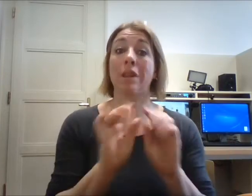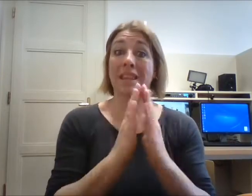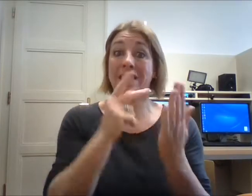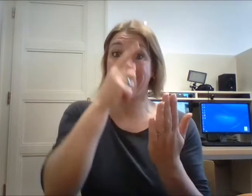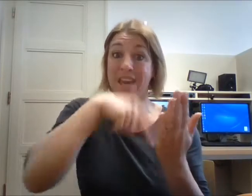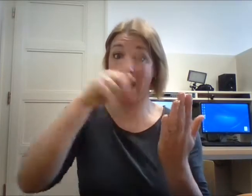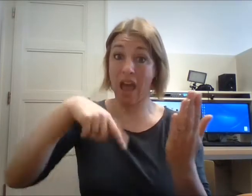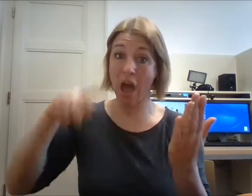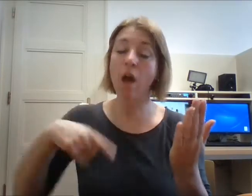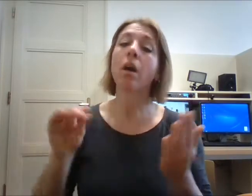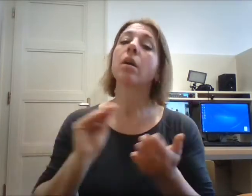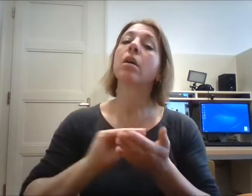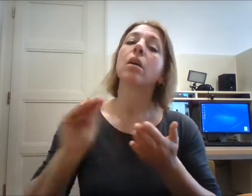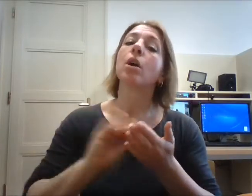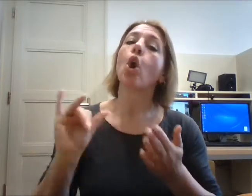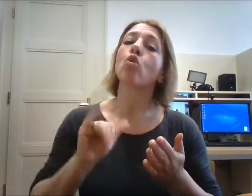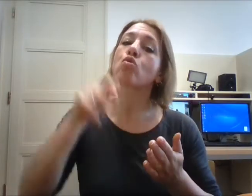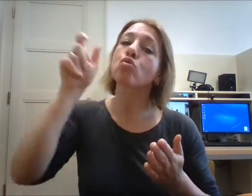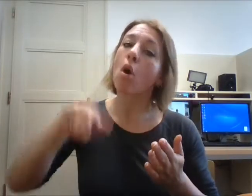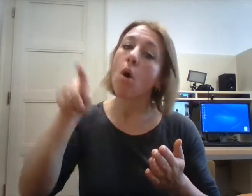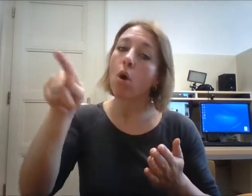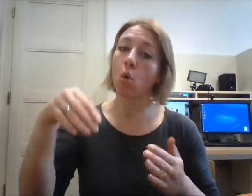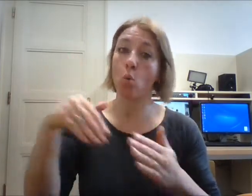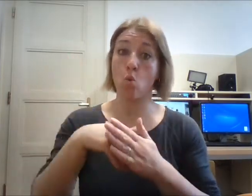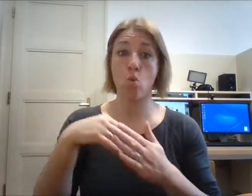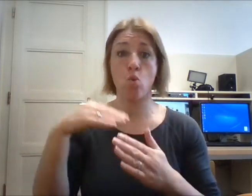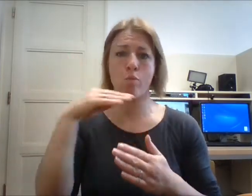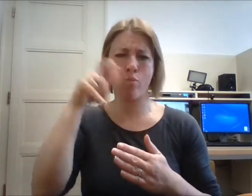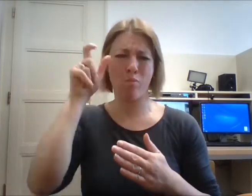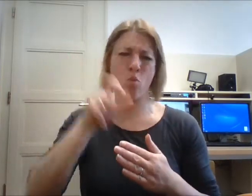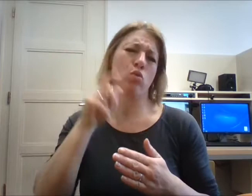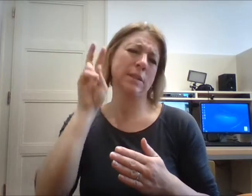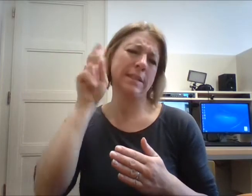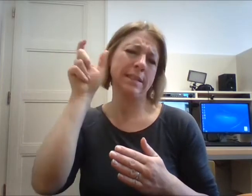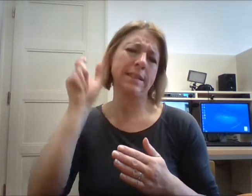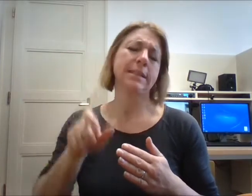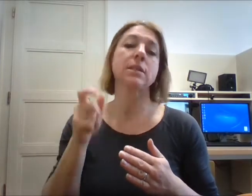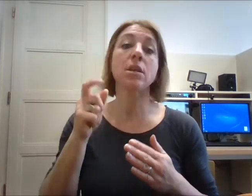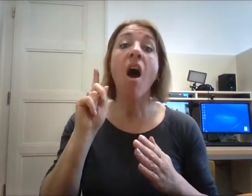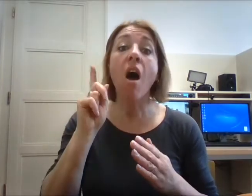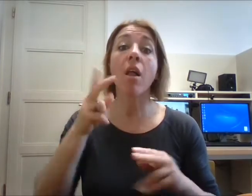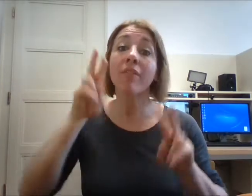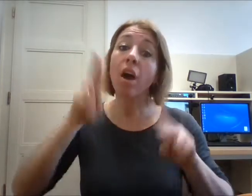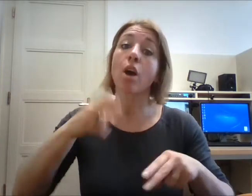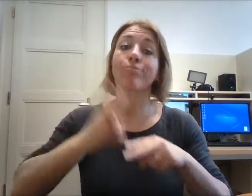Kniha, kterou si Jaroslav vybral, je autorským dílem mladého autisty.